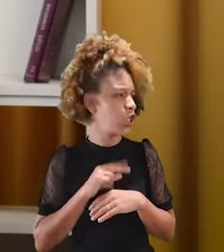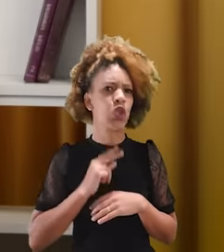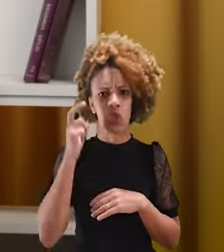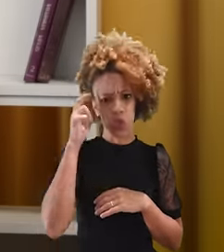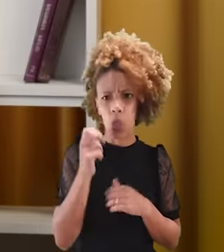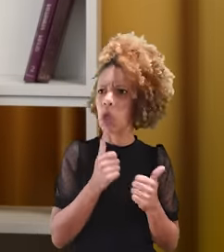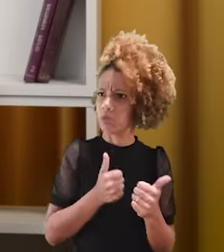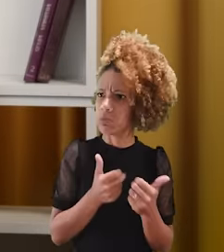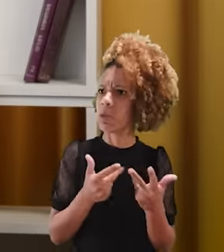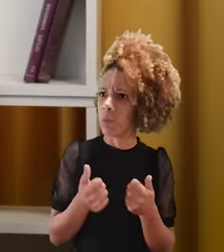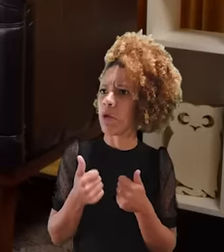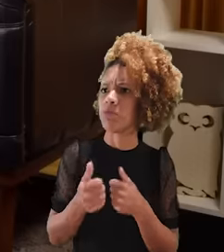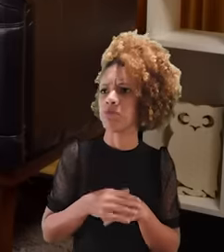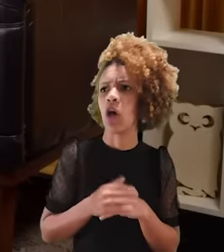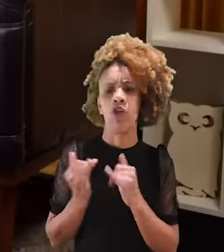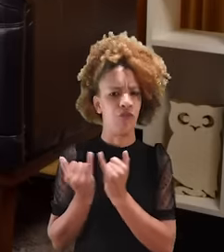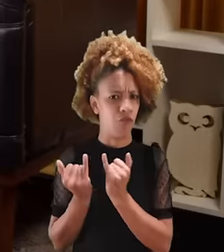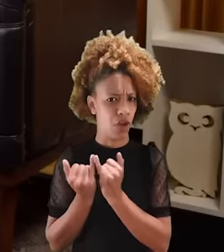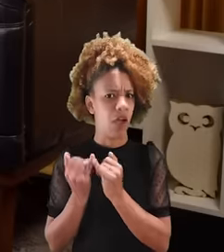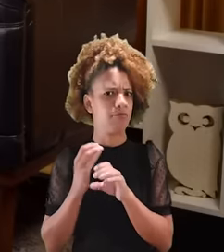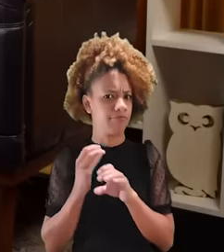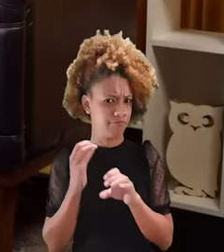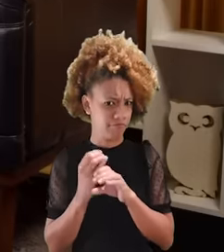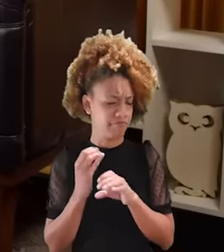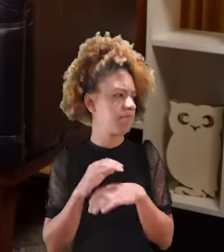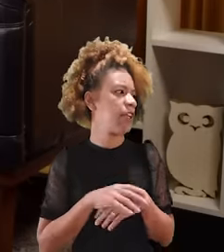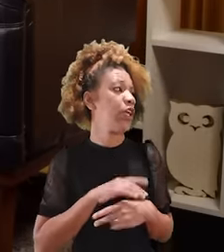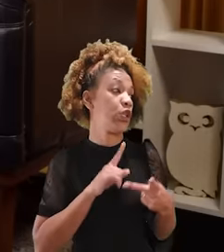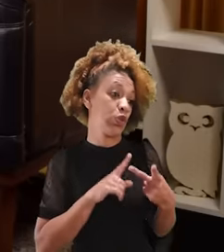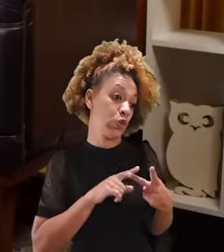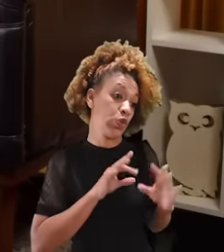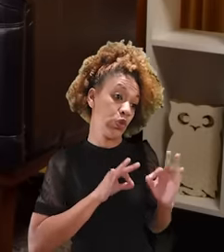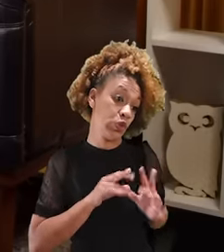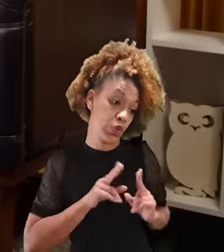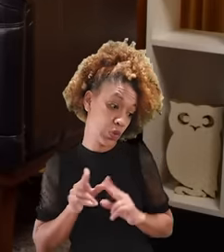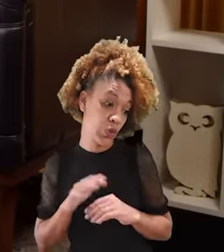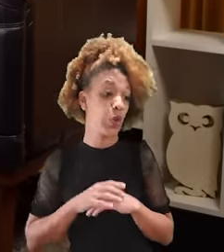vou começar traições focalizando do engenheiro do engenheiro do programador programador quem